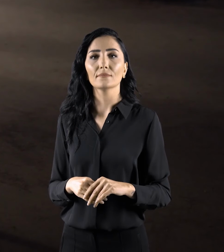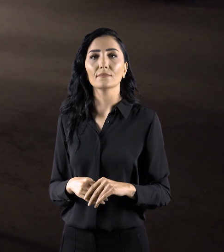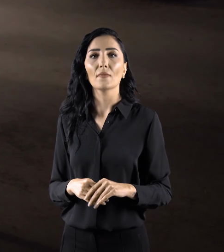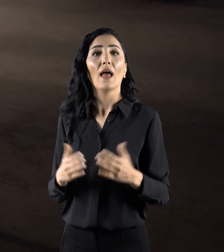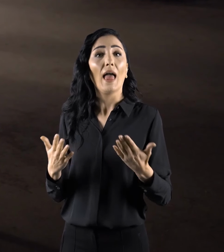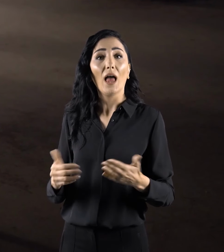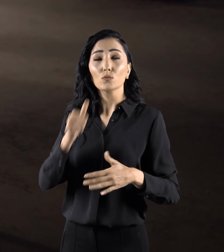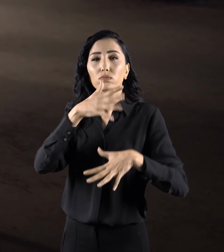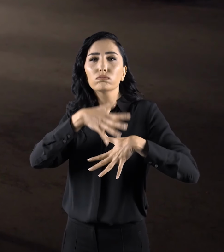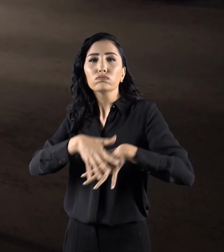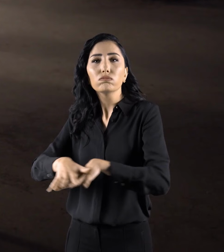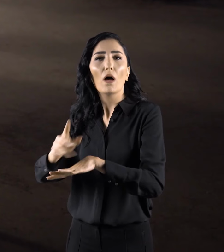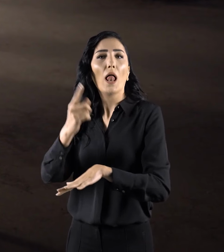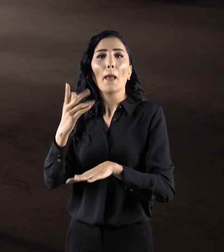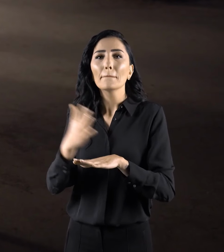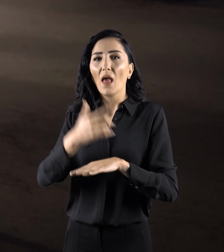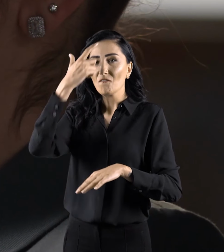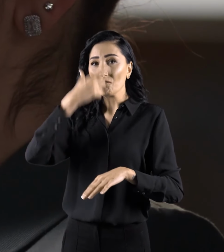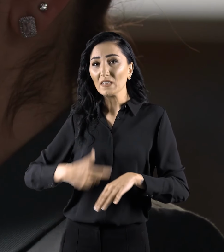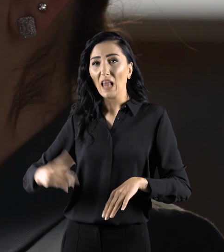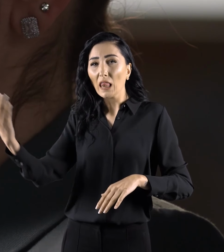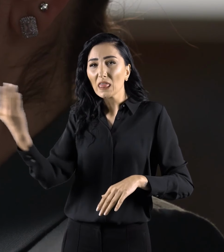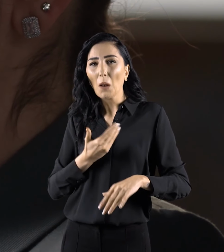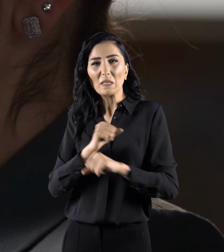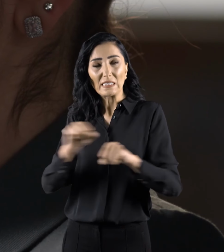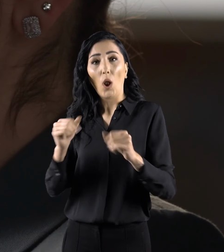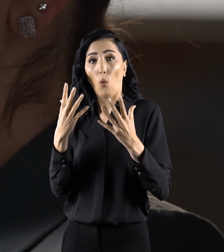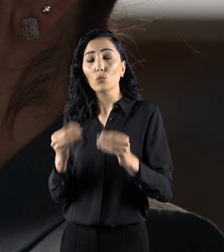Eğer sel sırasında herhangi bir fiziksel darbeye maruz kaldıysanız